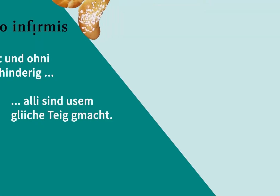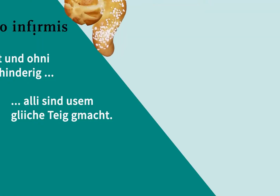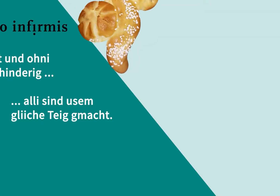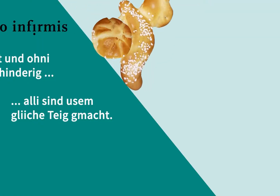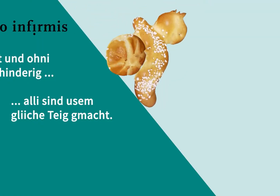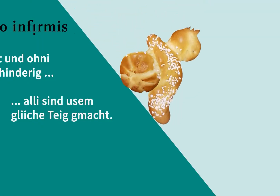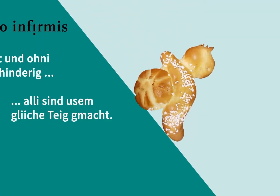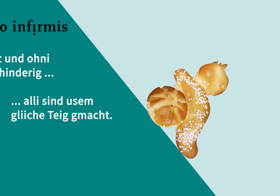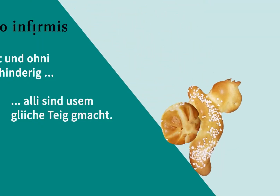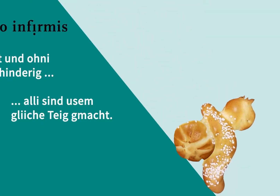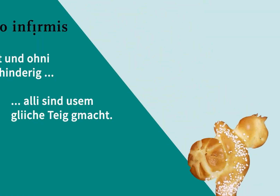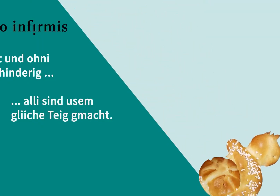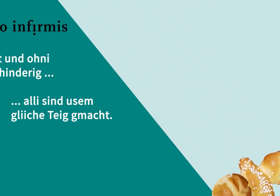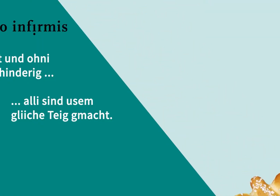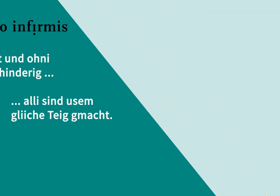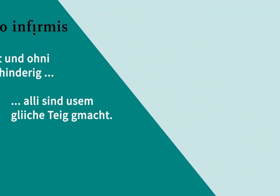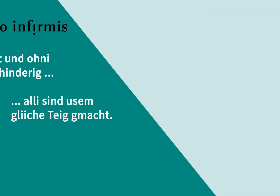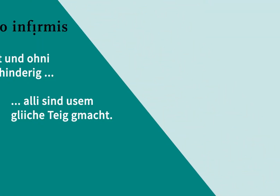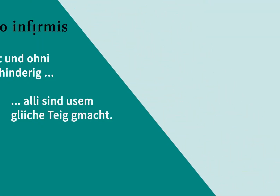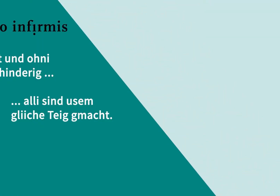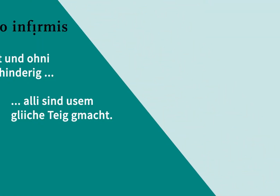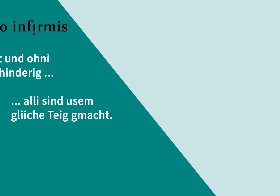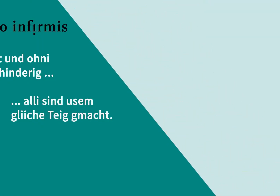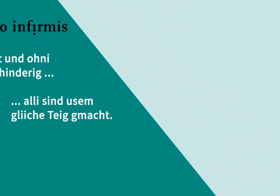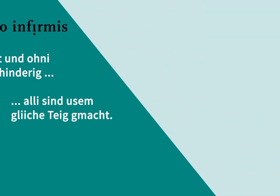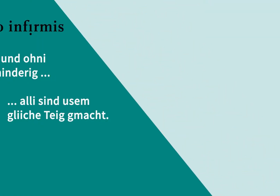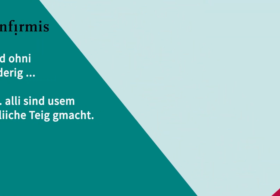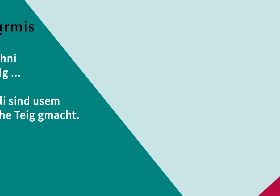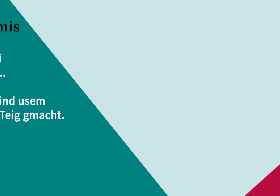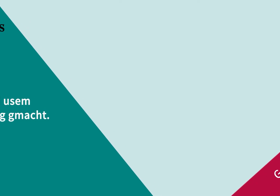Mit und ohne Behinderungen...alle sind aus dem gleichen Teig gemacht.